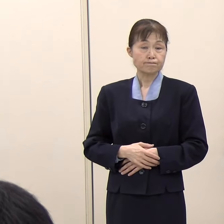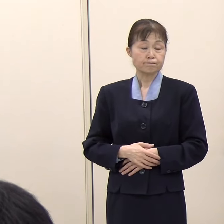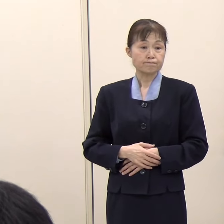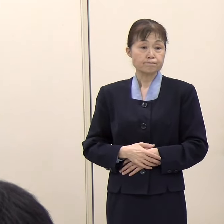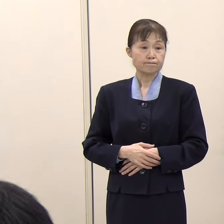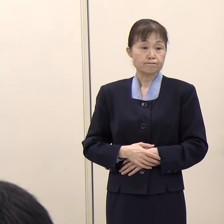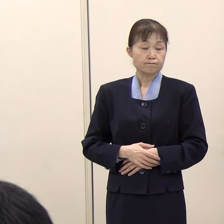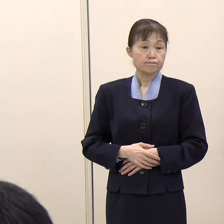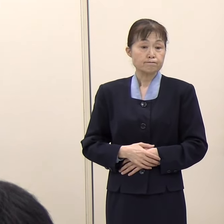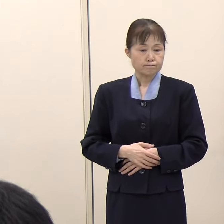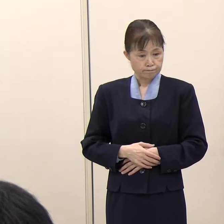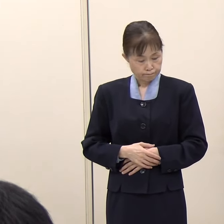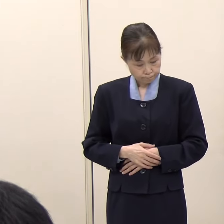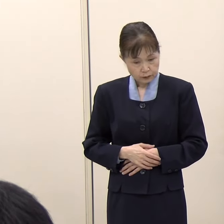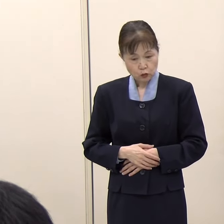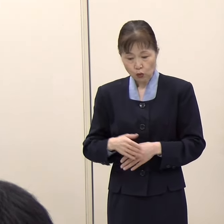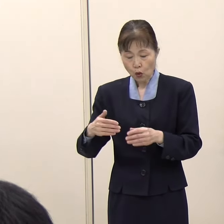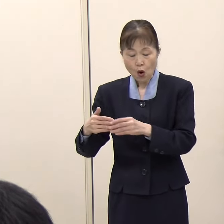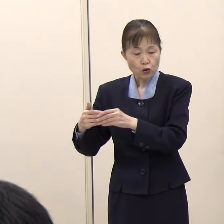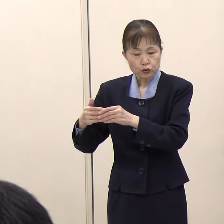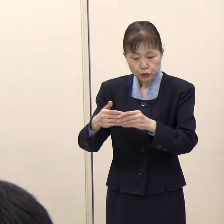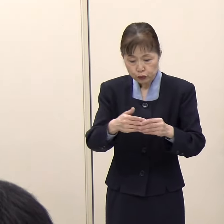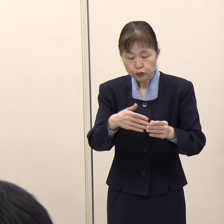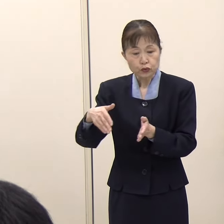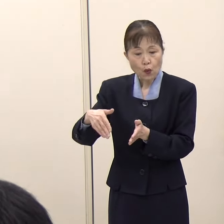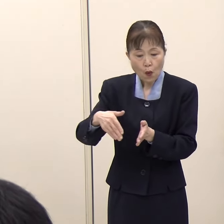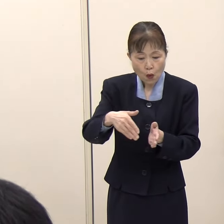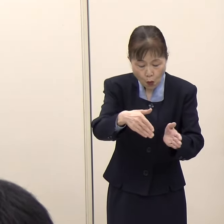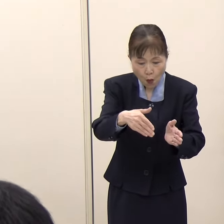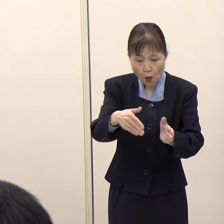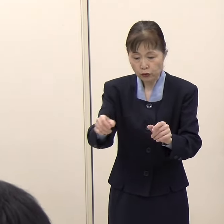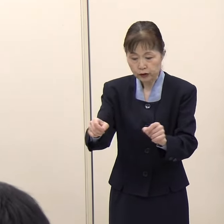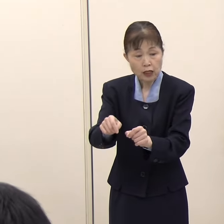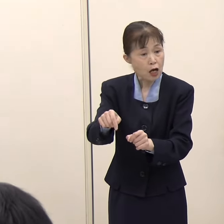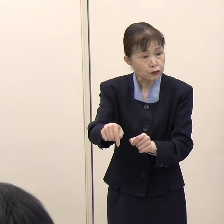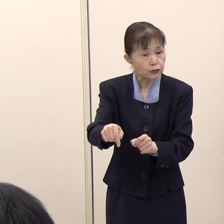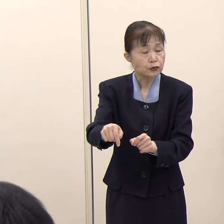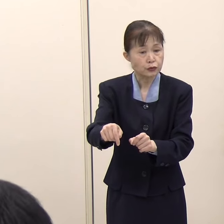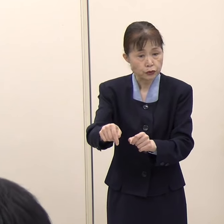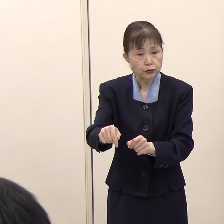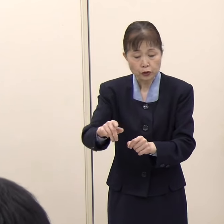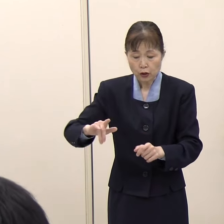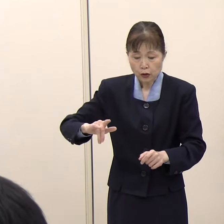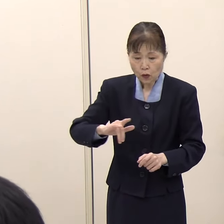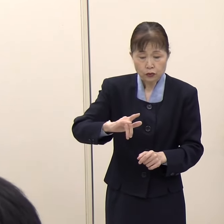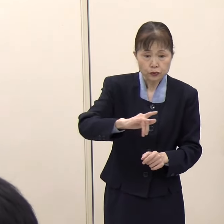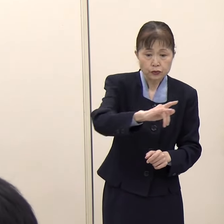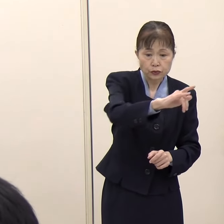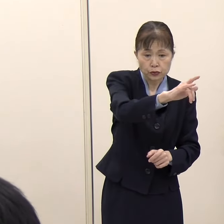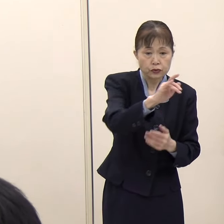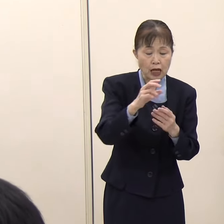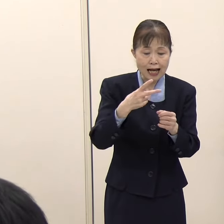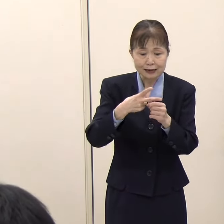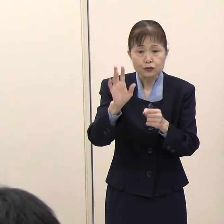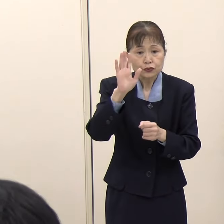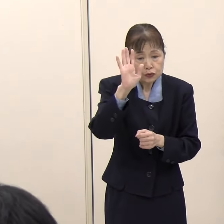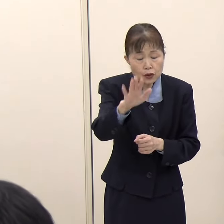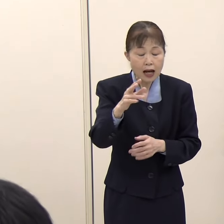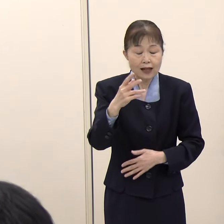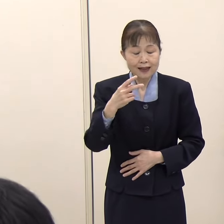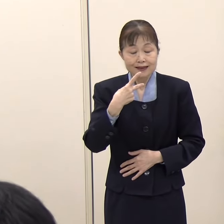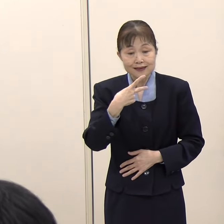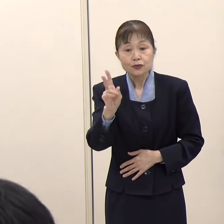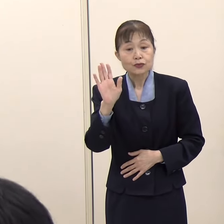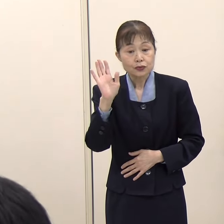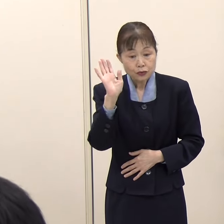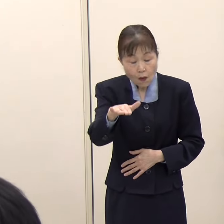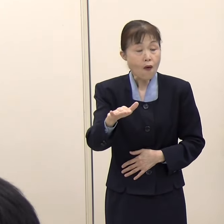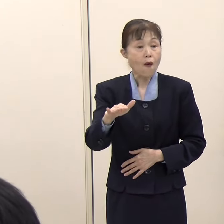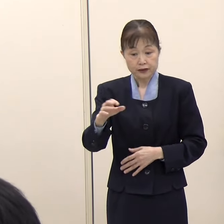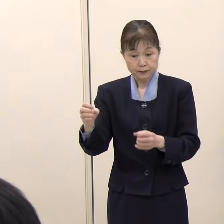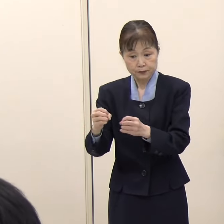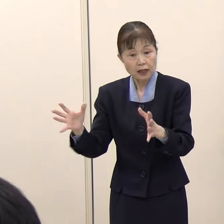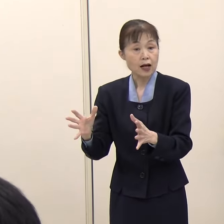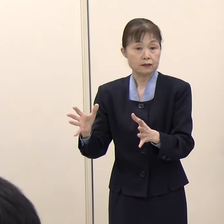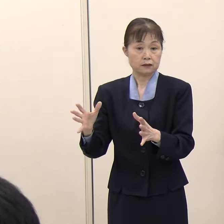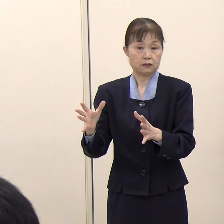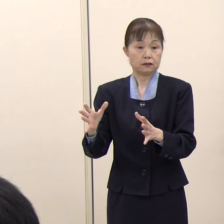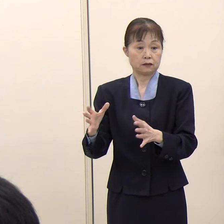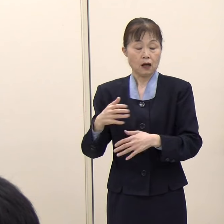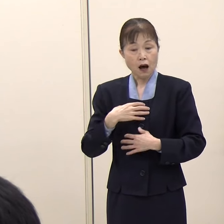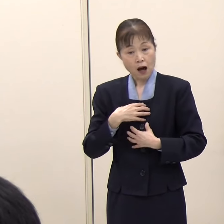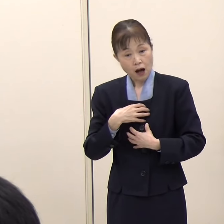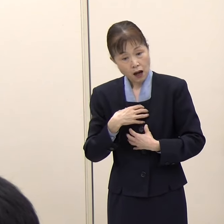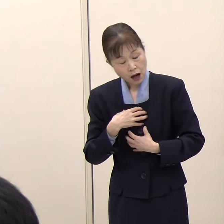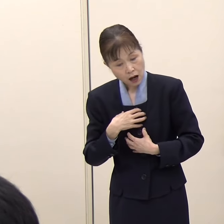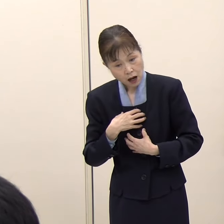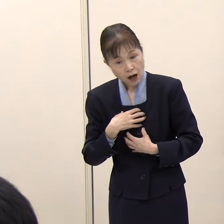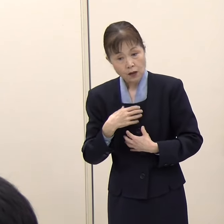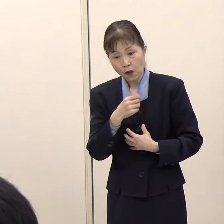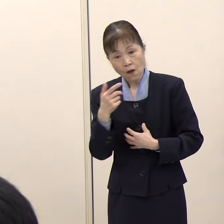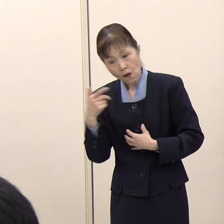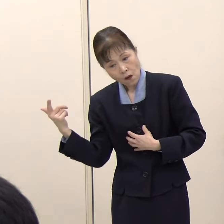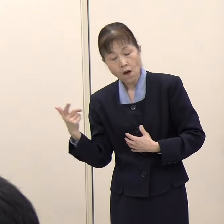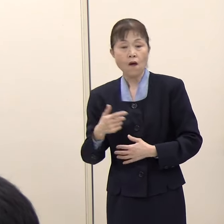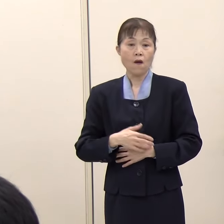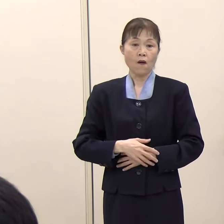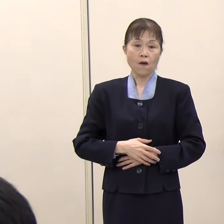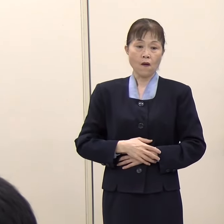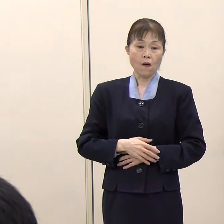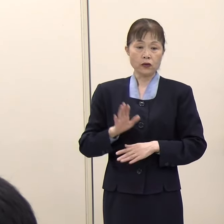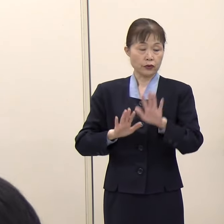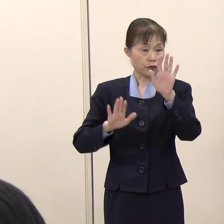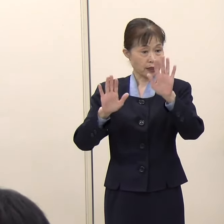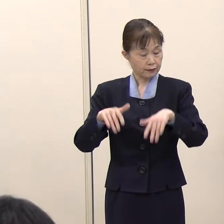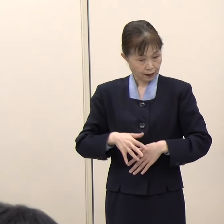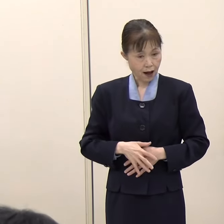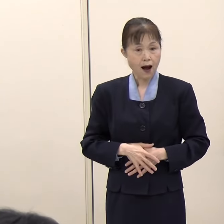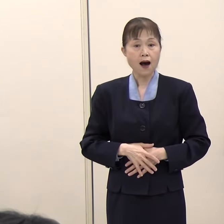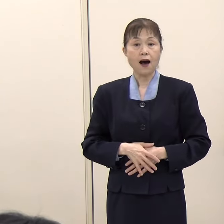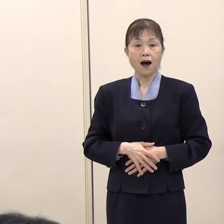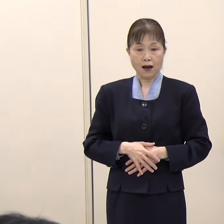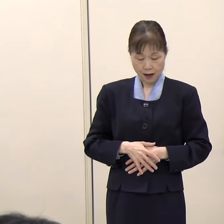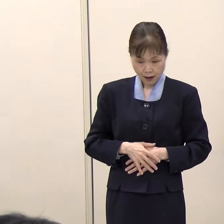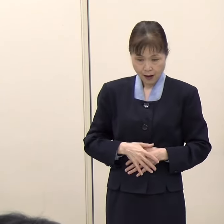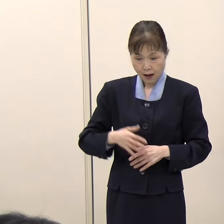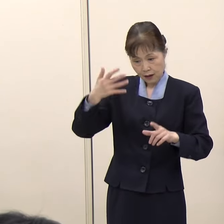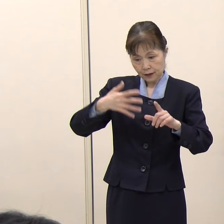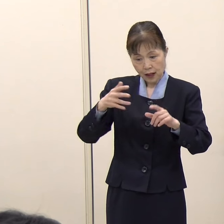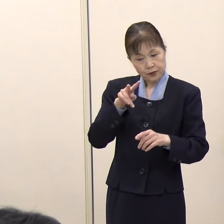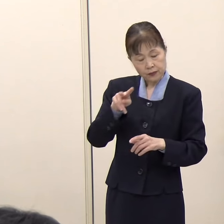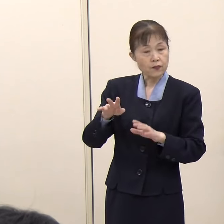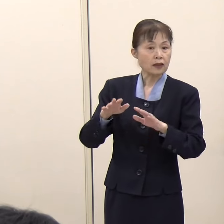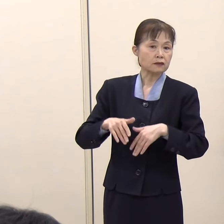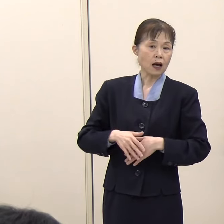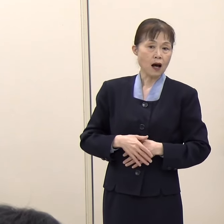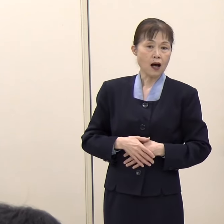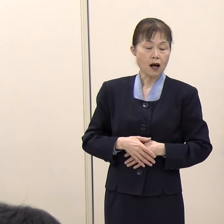（知事）誘導路のそば、しかも航空機が通過した２分後に爆発が起こっていることは、非常に危険な状況だったと思います。画像も含めて拝見しましたが、大変驚きました。